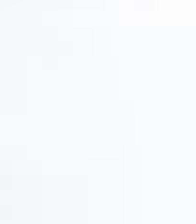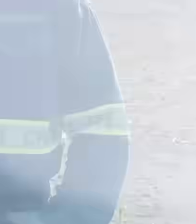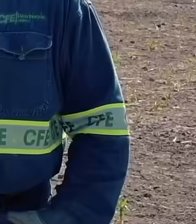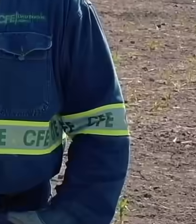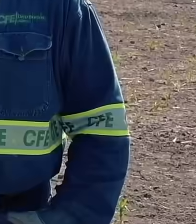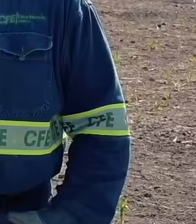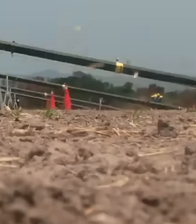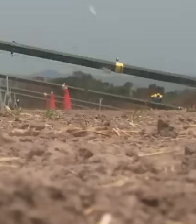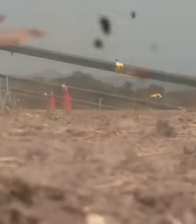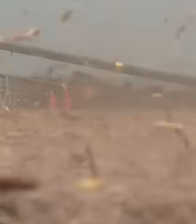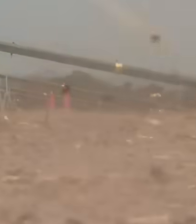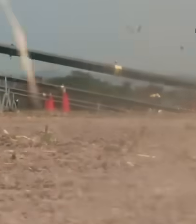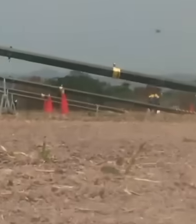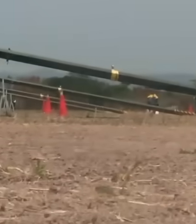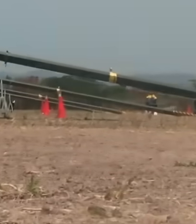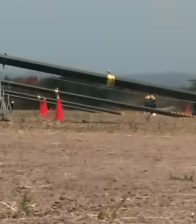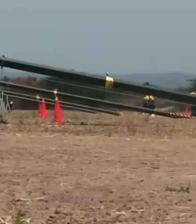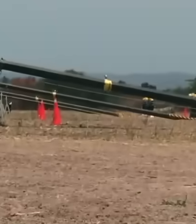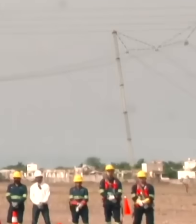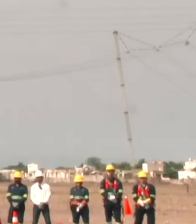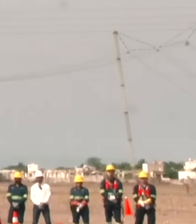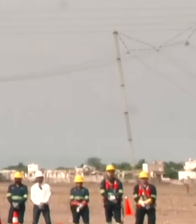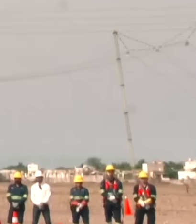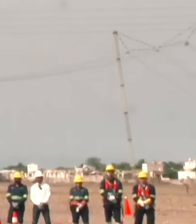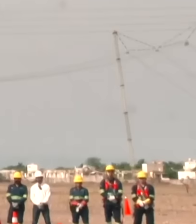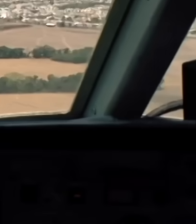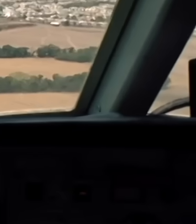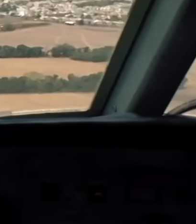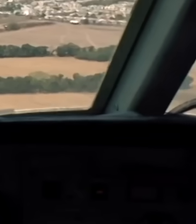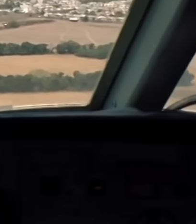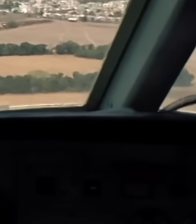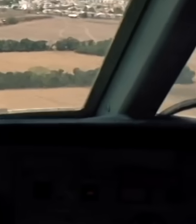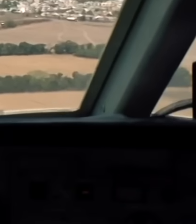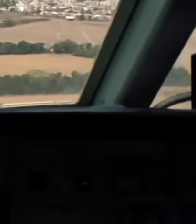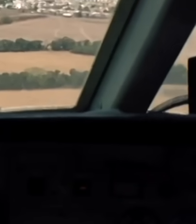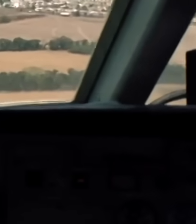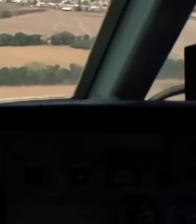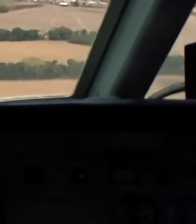la seguridad energética y la eficiencia en el suministro y explorar oportunidades conjuntas